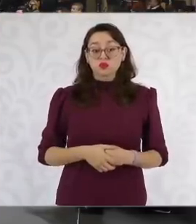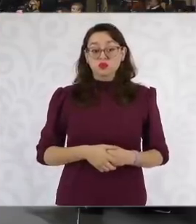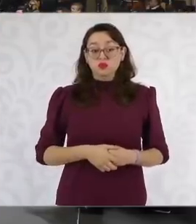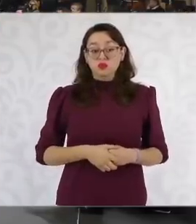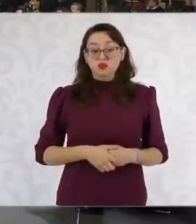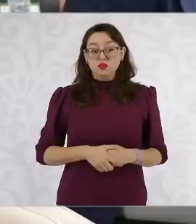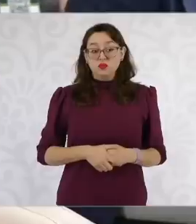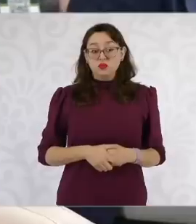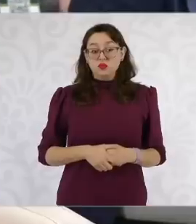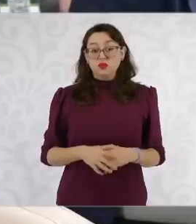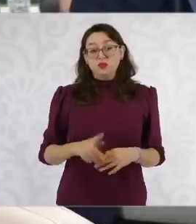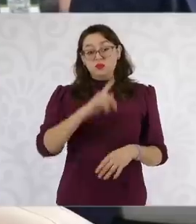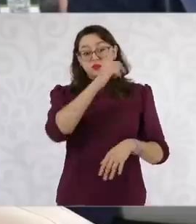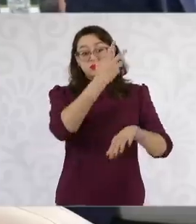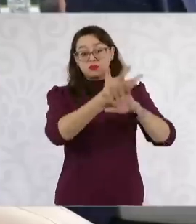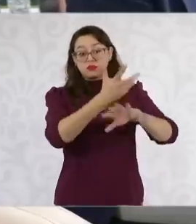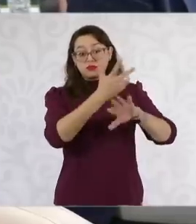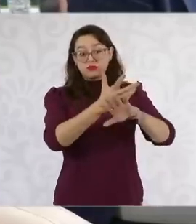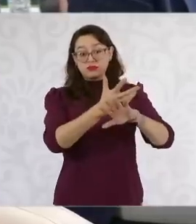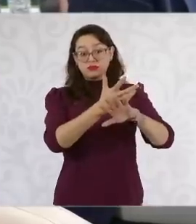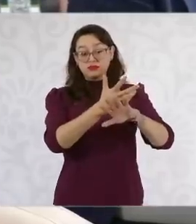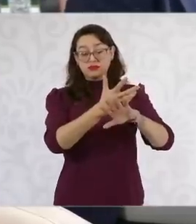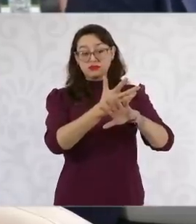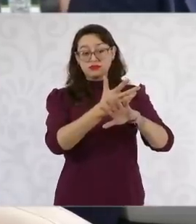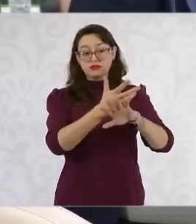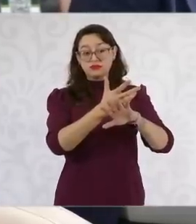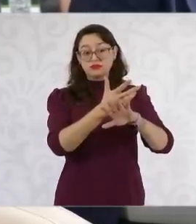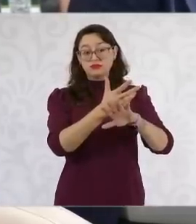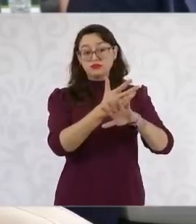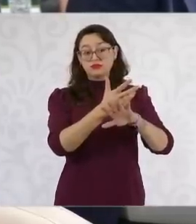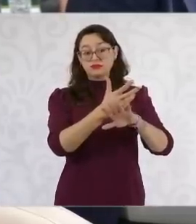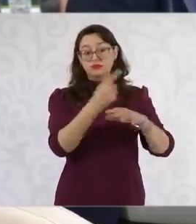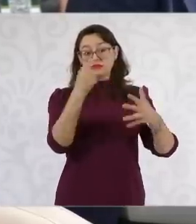que en Estados Unidos se diera a conocer todos los detalles sobre la captura del Mayo Zambada